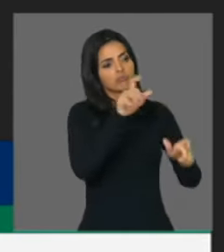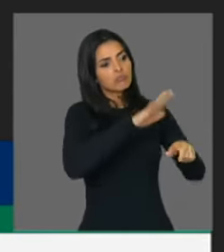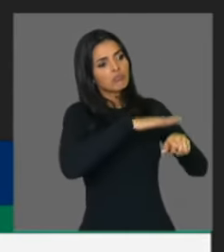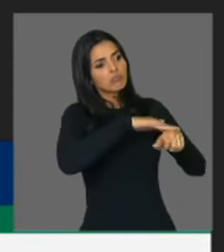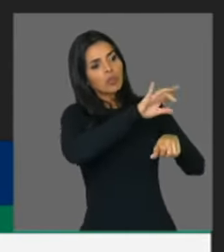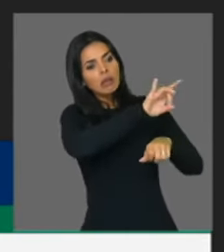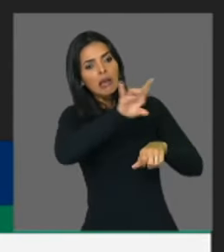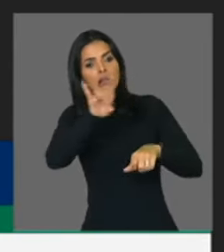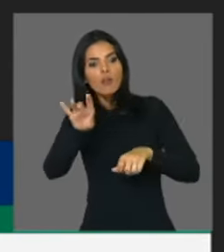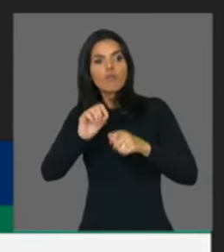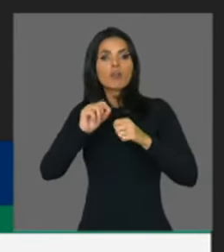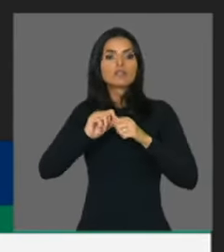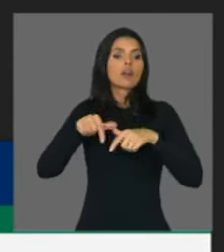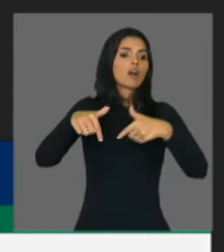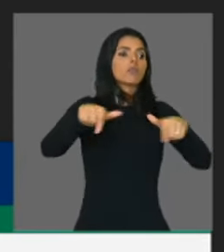CASO EXTREMAMENTE SÉRIO , CADA MUNICÍPIO TEM A SUA